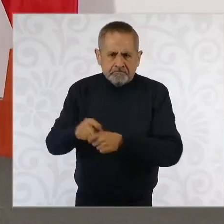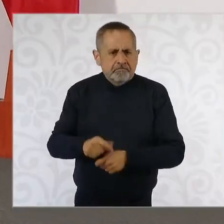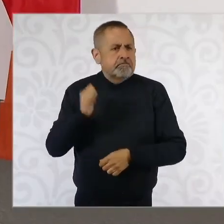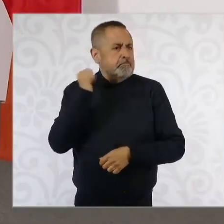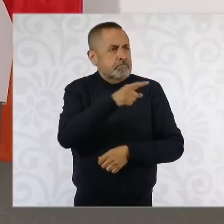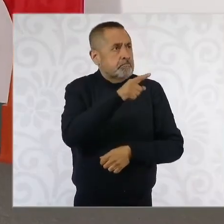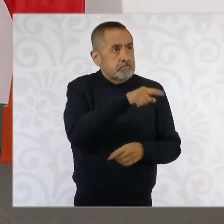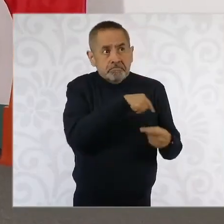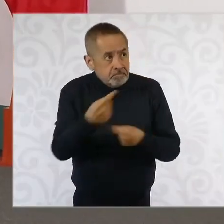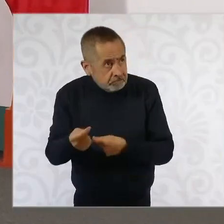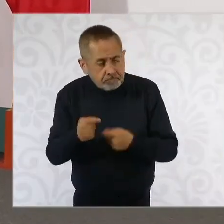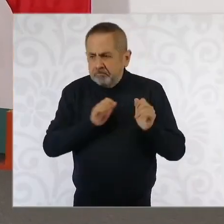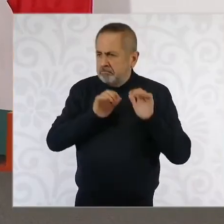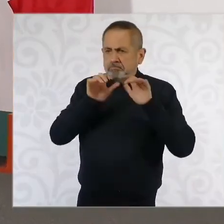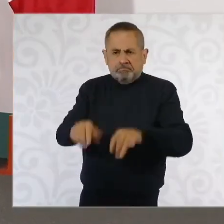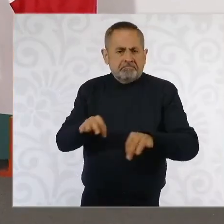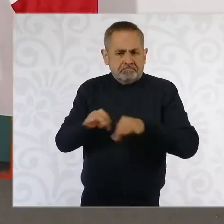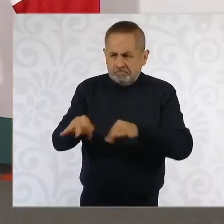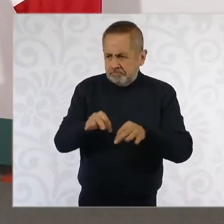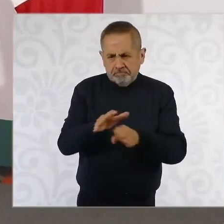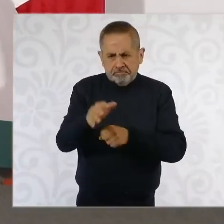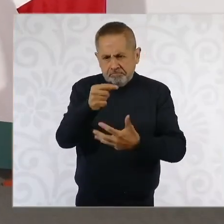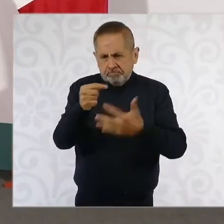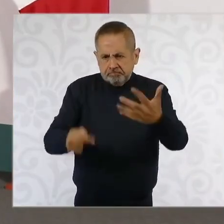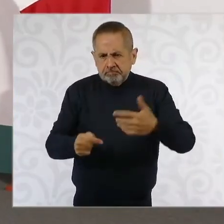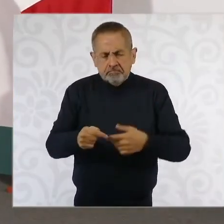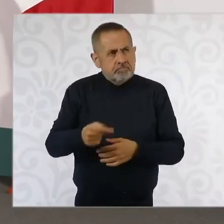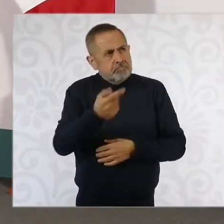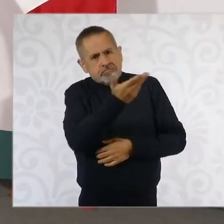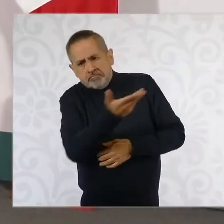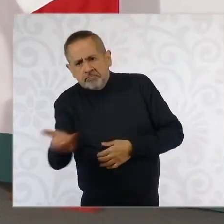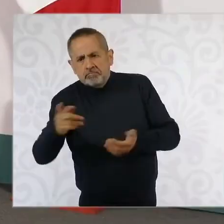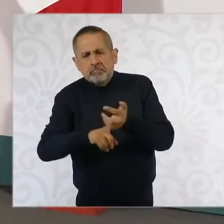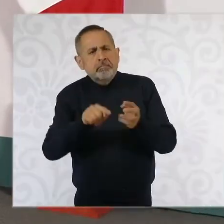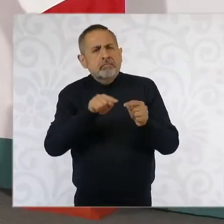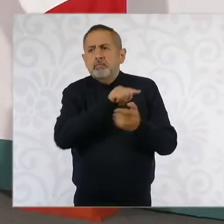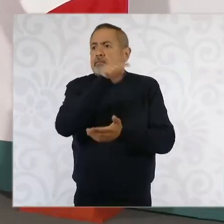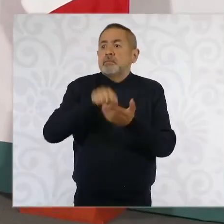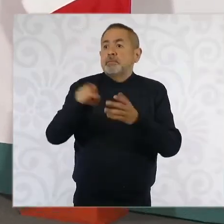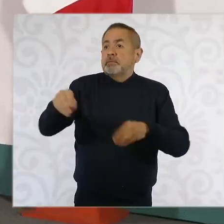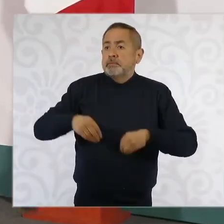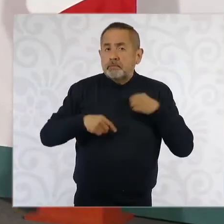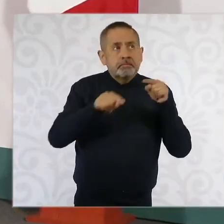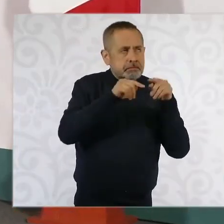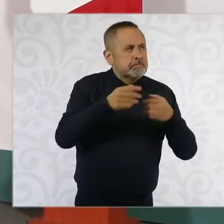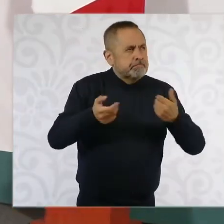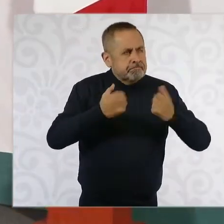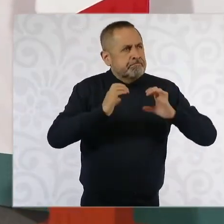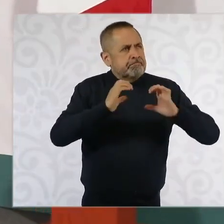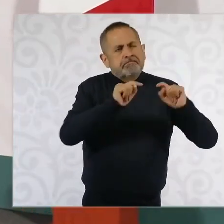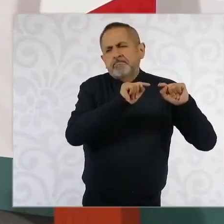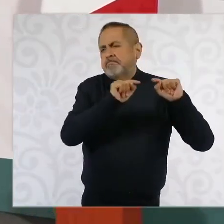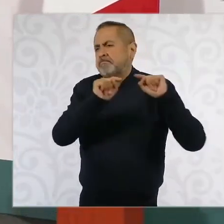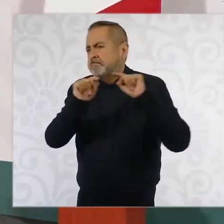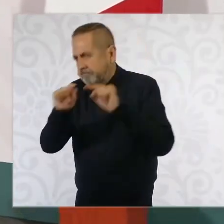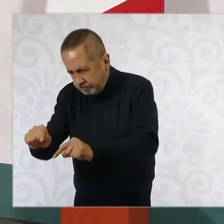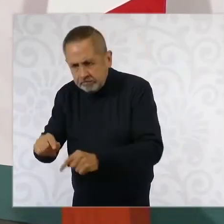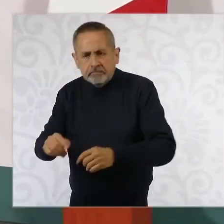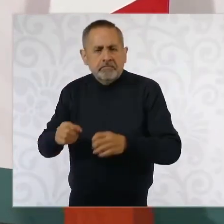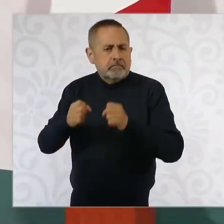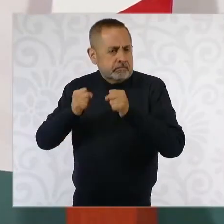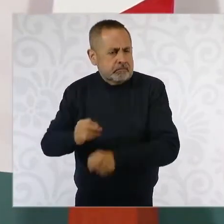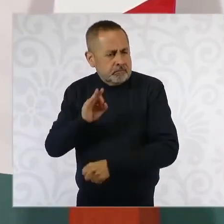si es que lo requieren puedan llegar a sus lugares de origen con seguridad y certeza y en particular